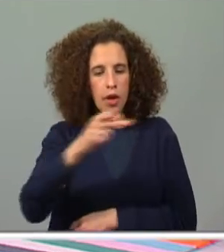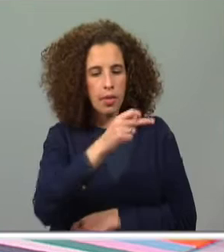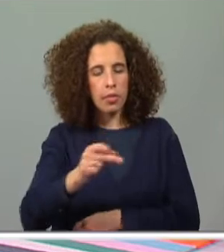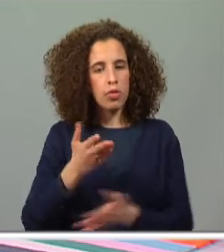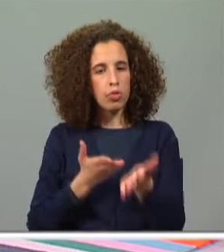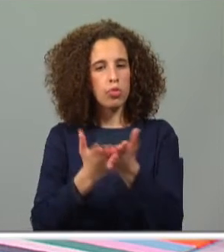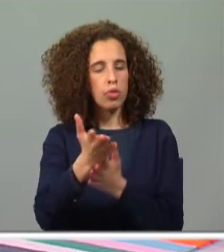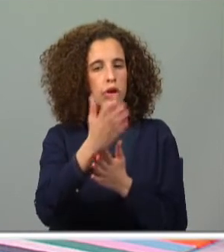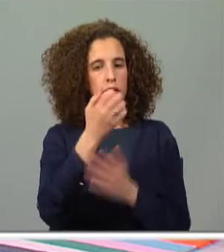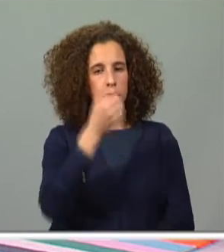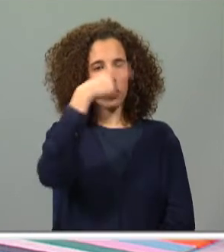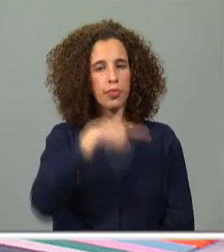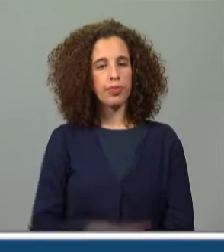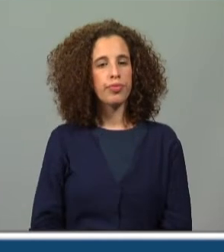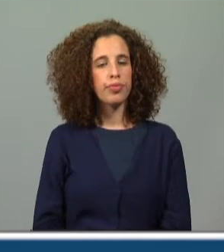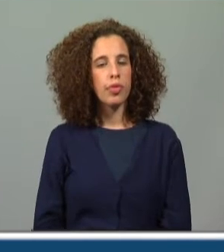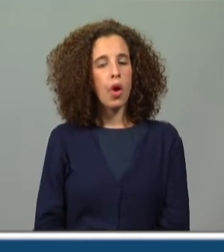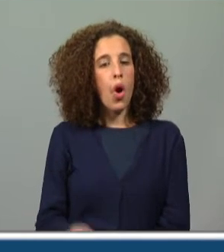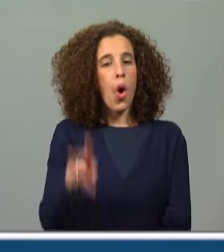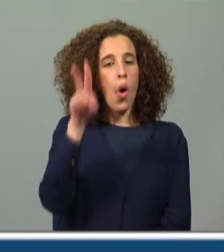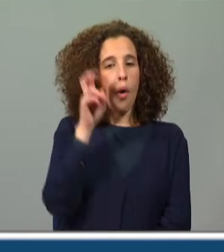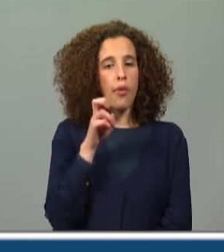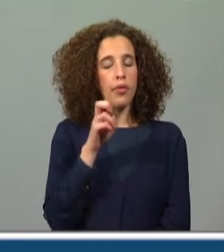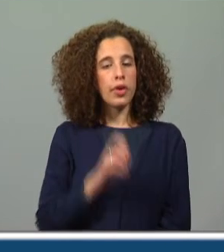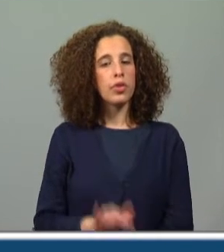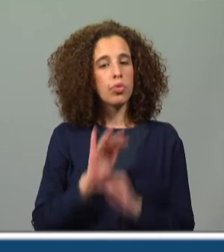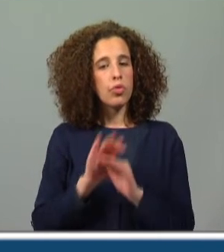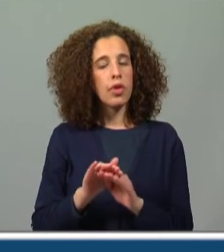ao longo do conto Na expressão ouvindo humilde e silenciosa a sua recusa 貫穿整個故事 表達聆聽謙卑沉默你的拒絕